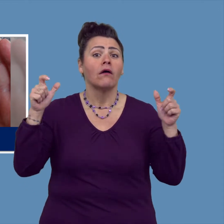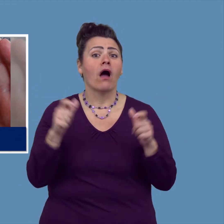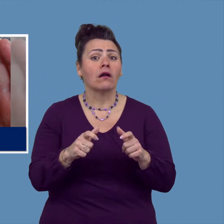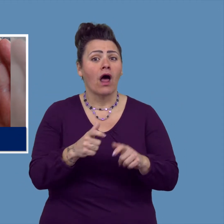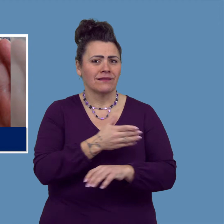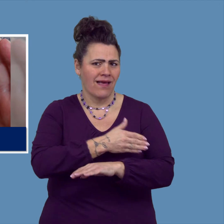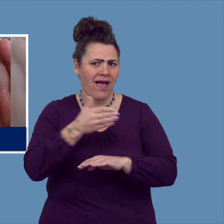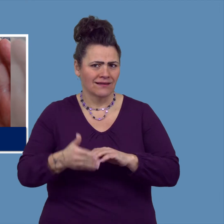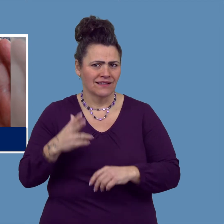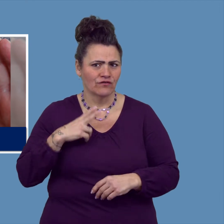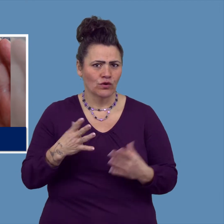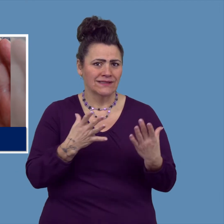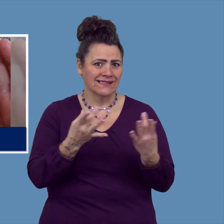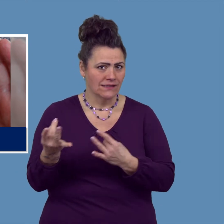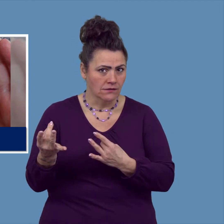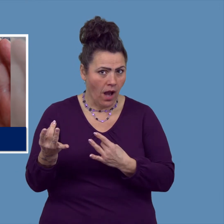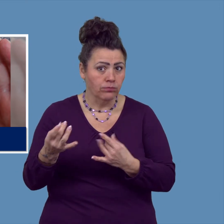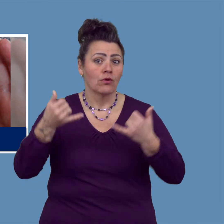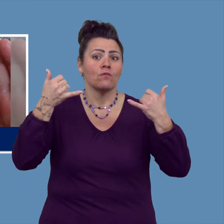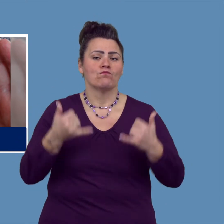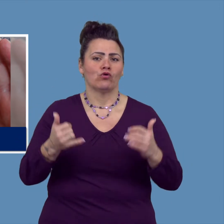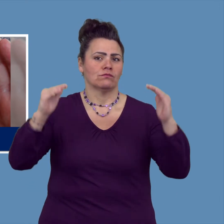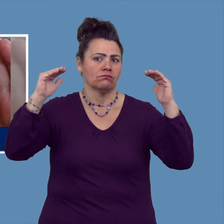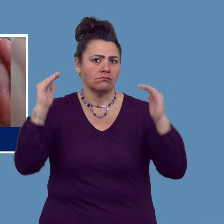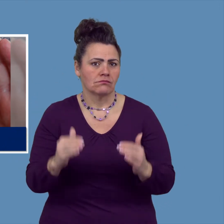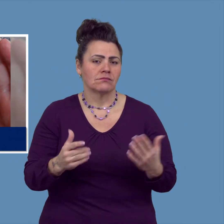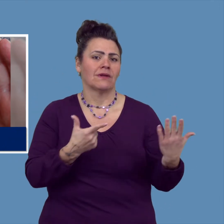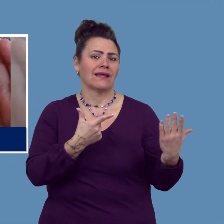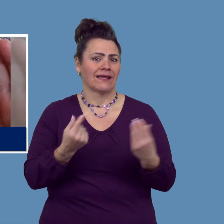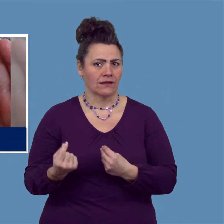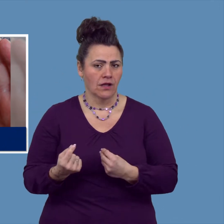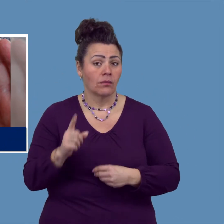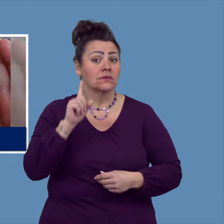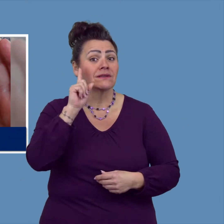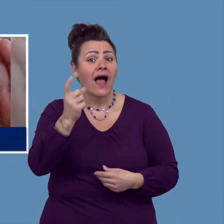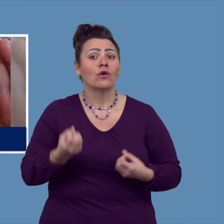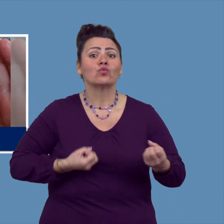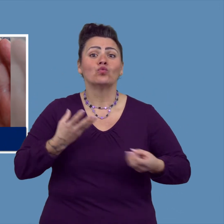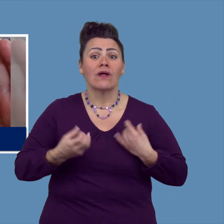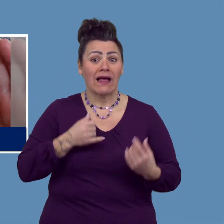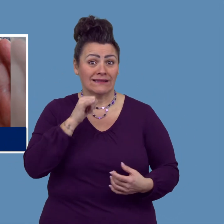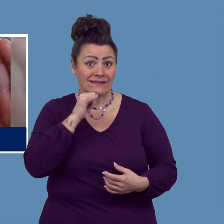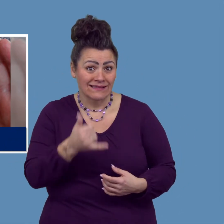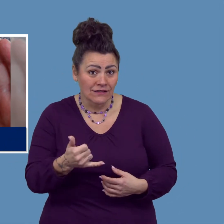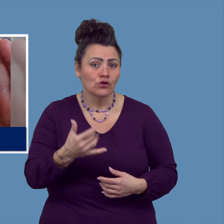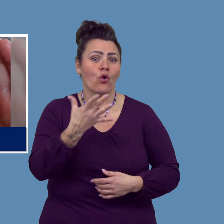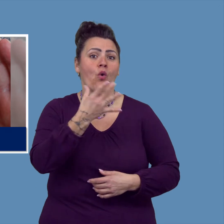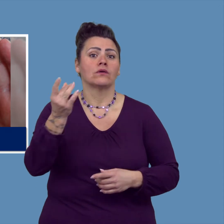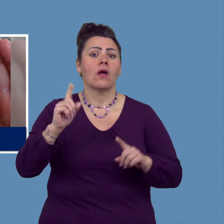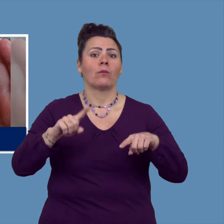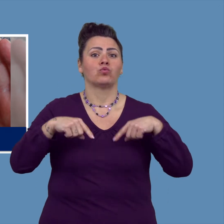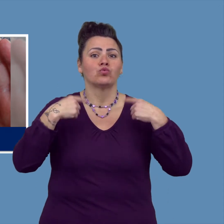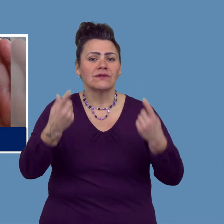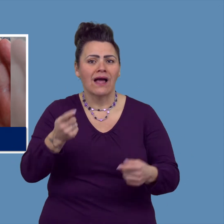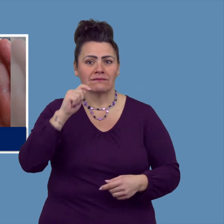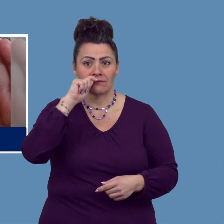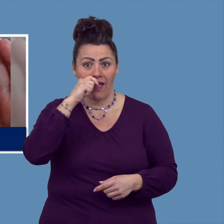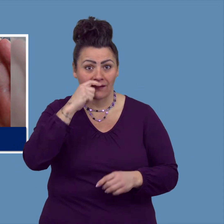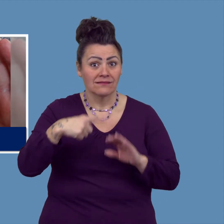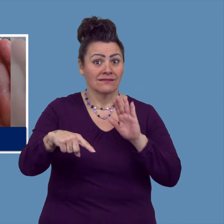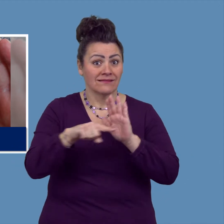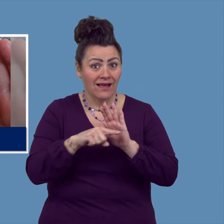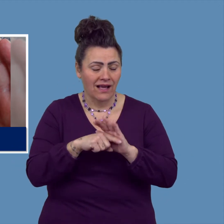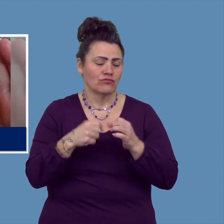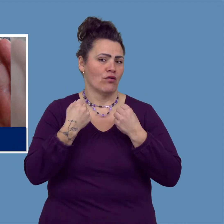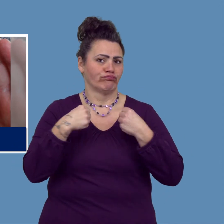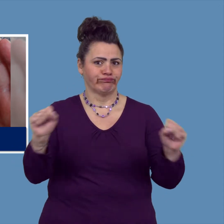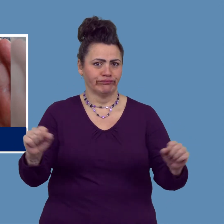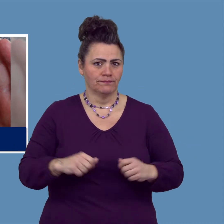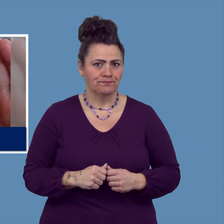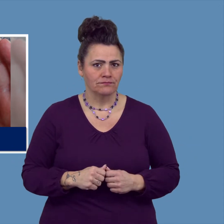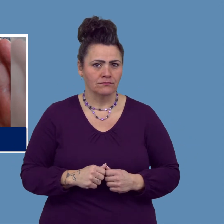Felnőtteknél a karantén időtartama 7 napra rövidül, de 5 nap után negatív teszttel lehet szabadulni.